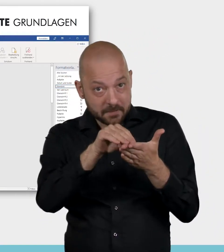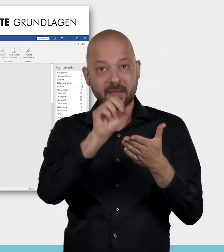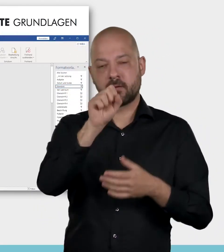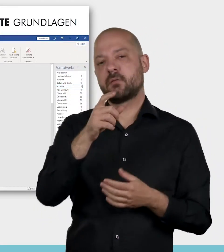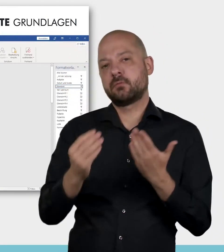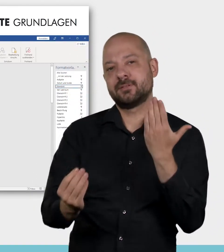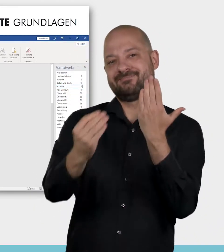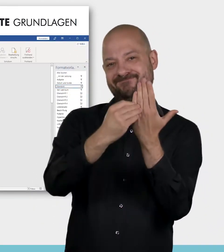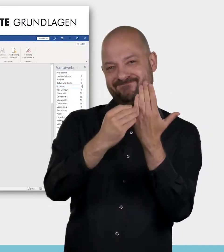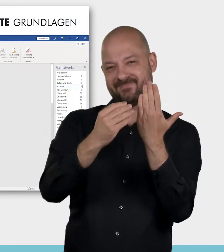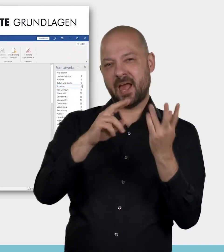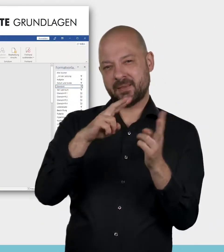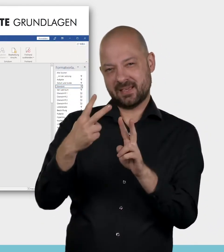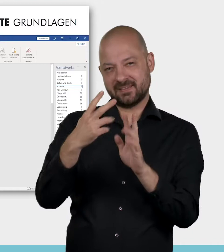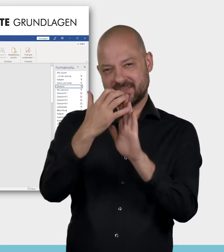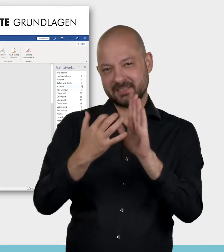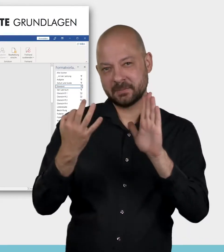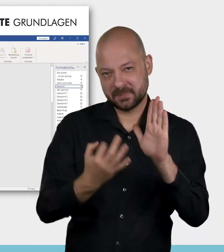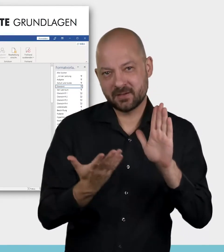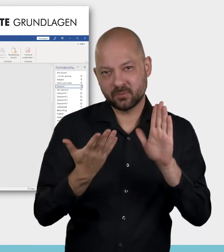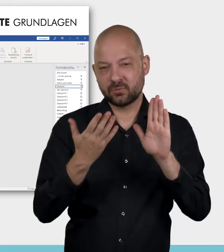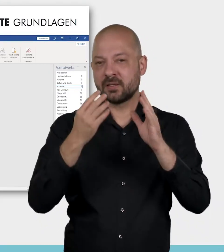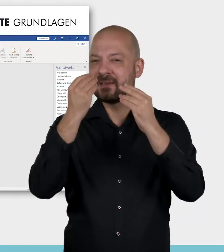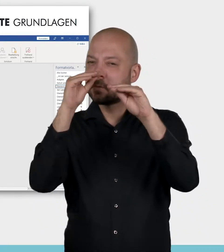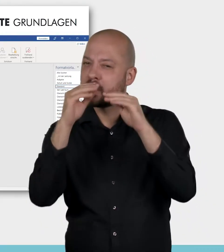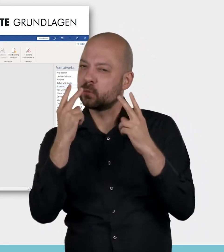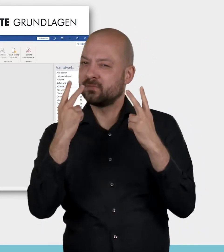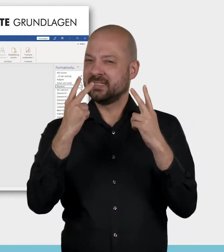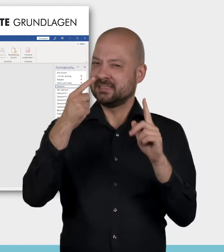der die wichtigsten Informationen zum Bild für Nicht-Sehende wiedergibt.